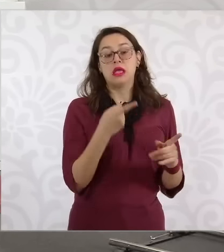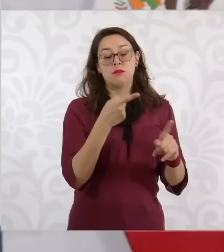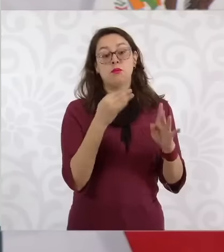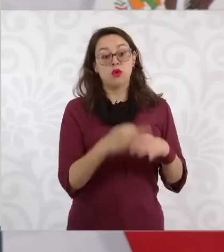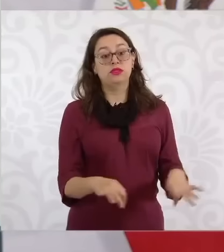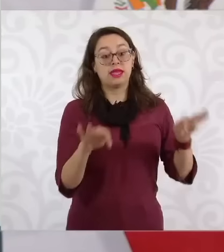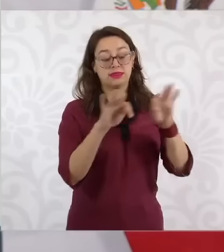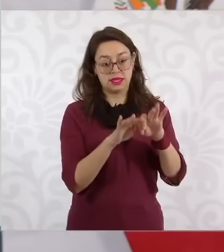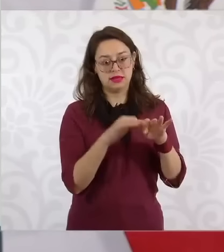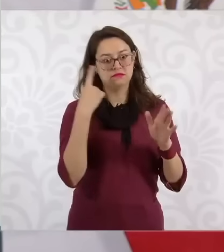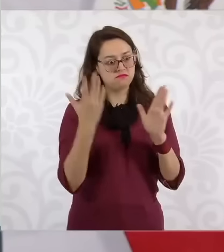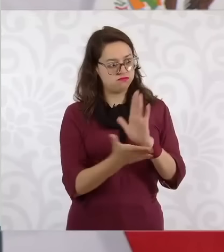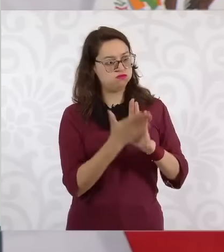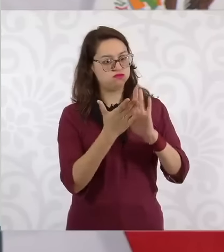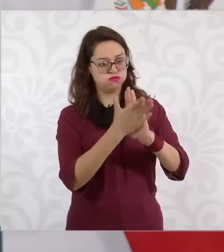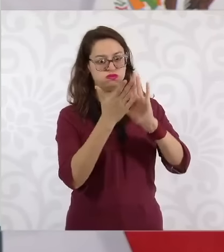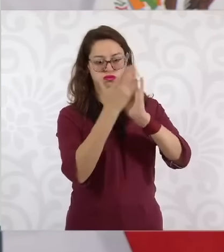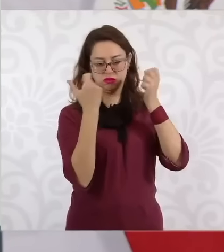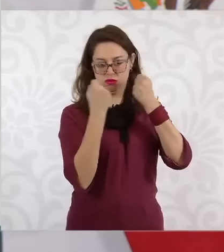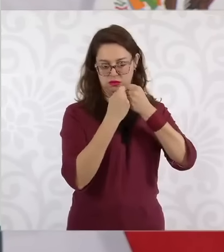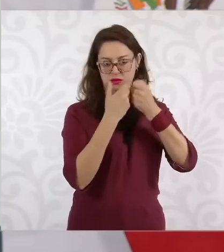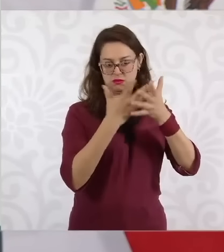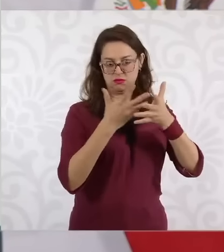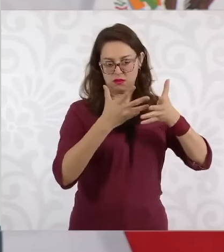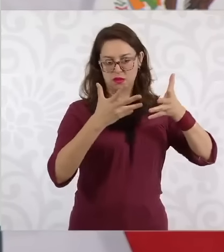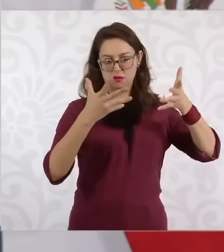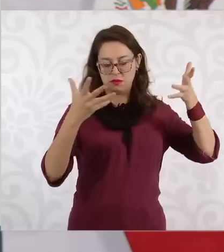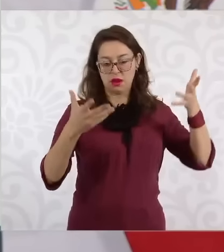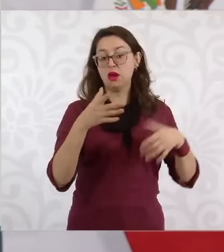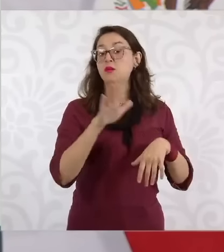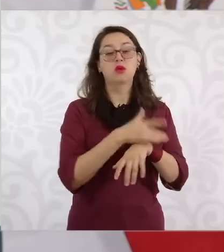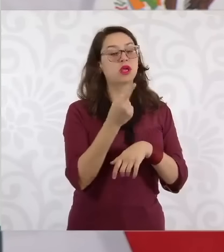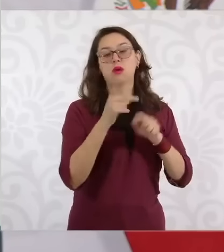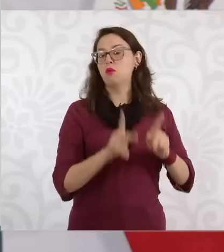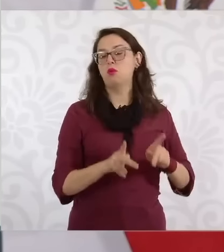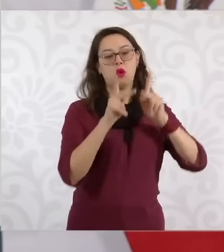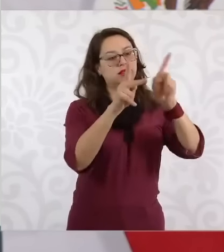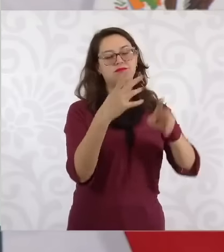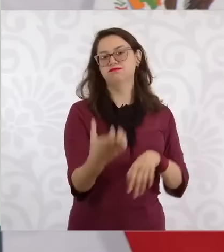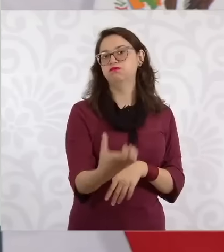incrementando la infraestructura fronteriza, ya que no se dan abasto los puentes actuales y